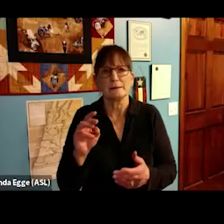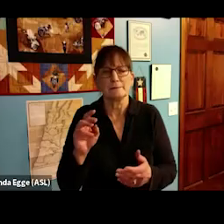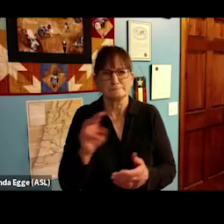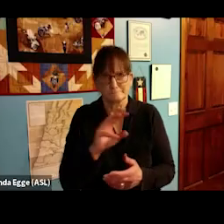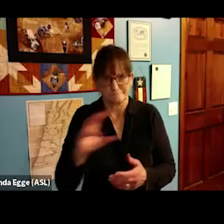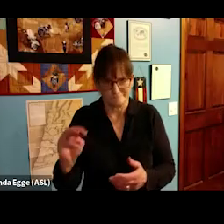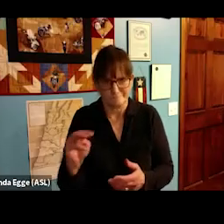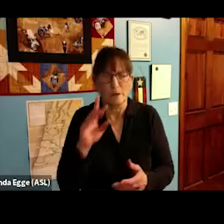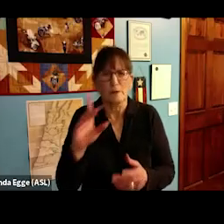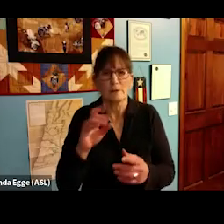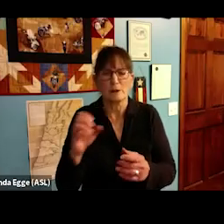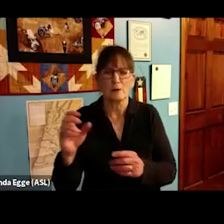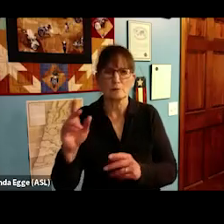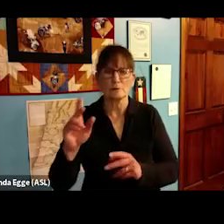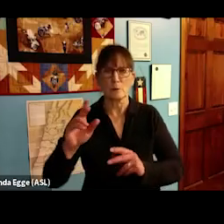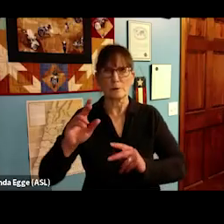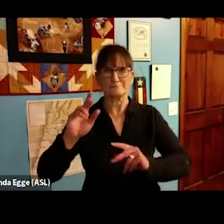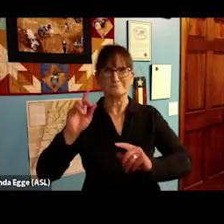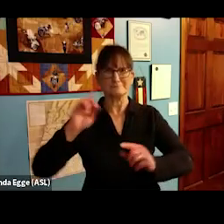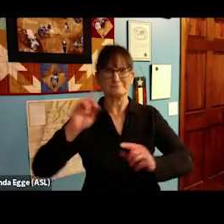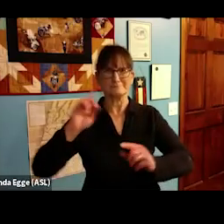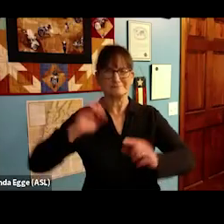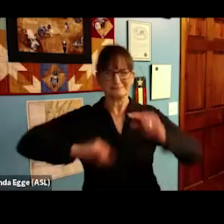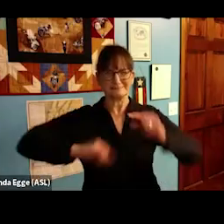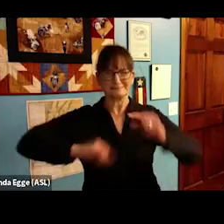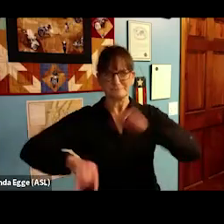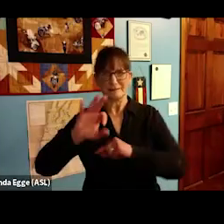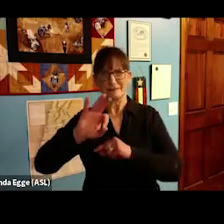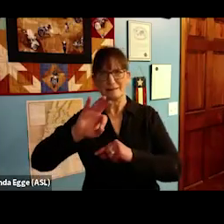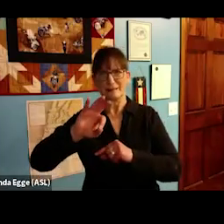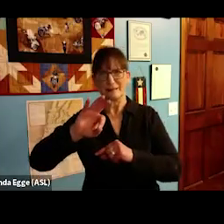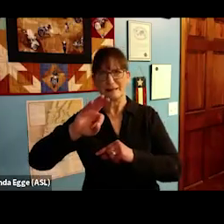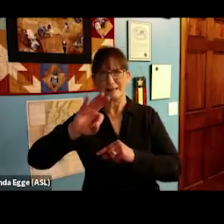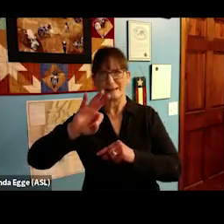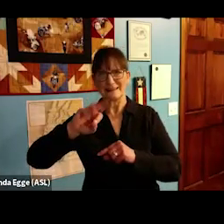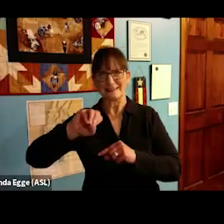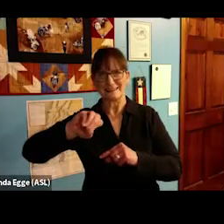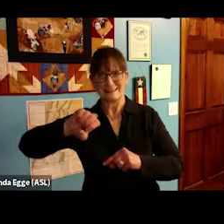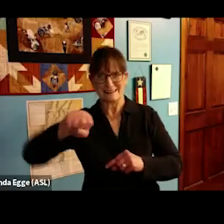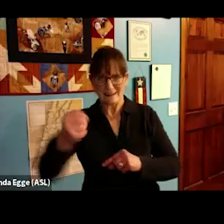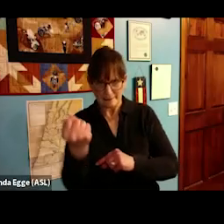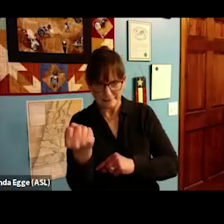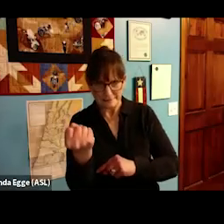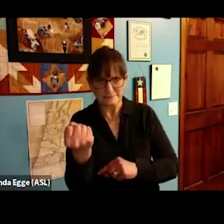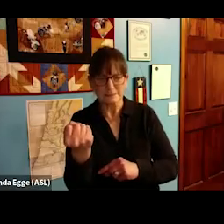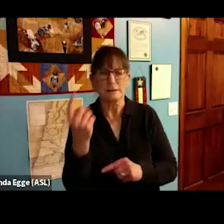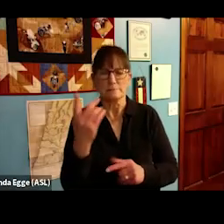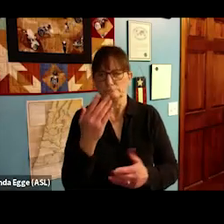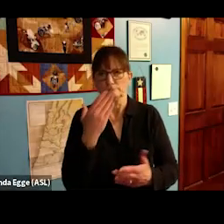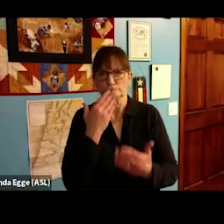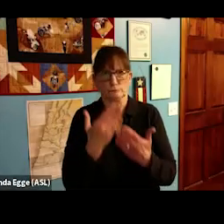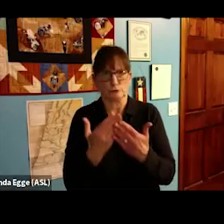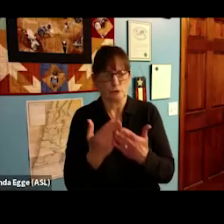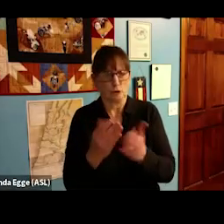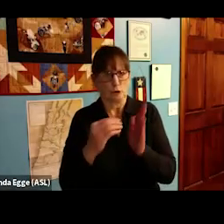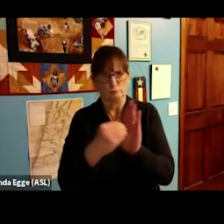Muy bien. El siguiente servicio electrónico que queríamos señalar, nuestro servicio en línea de la SSA